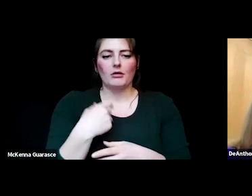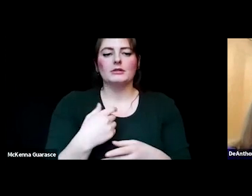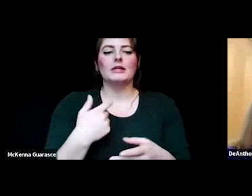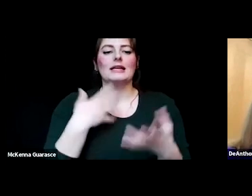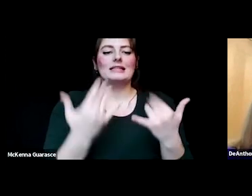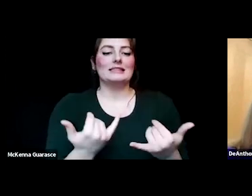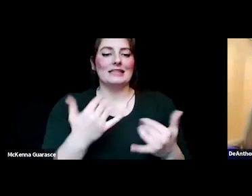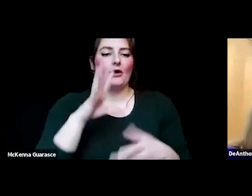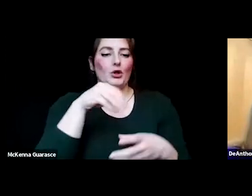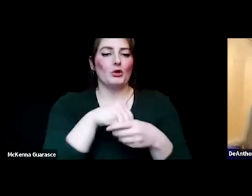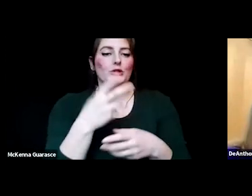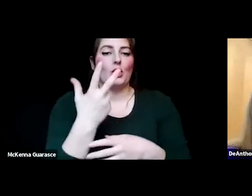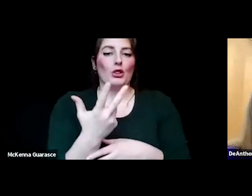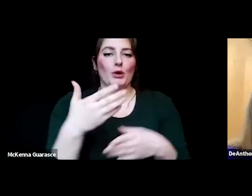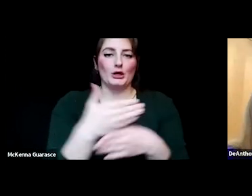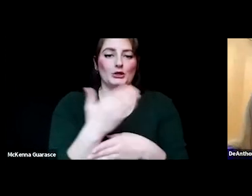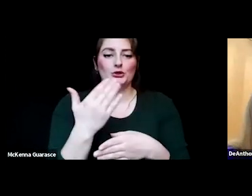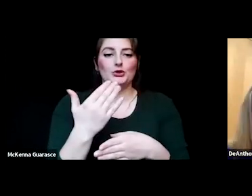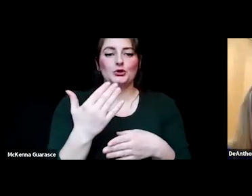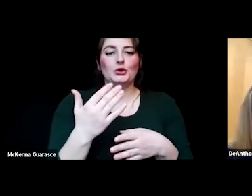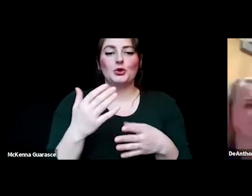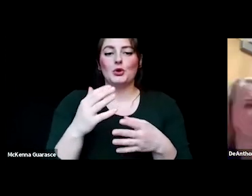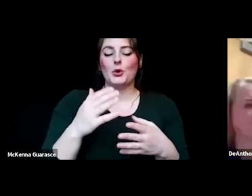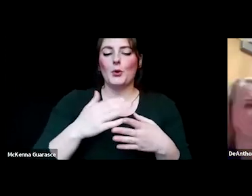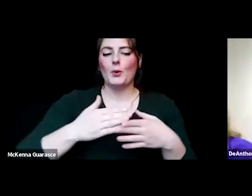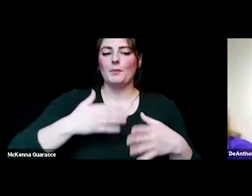para ayudarnos a llegar a todos los miembros de la comunidad, incluso si no usan drogas.